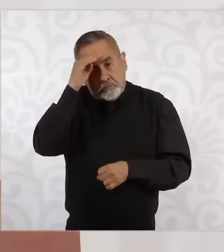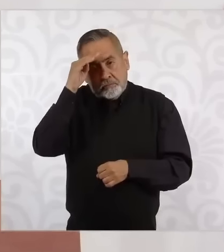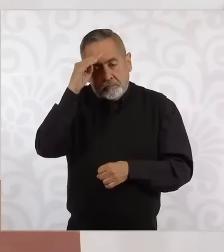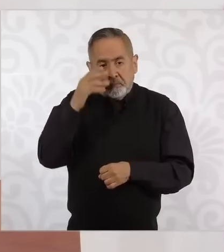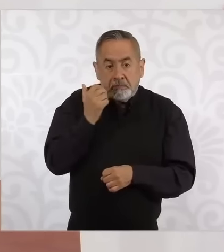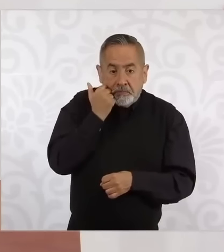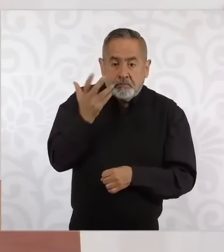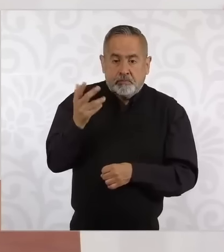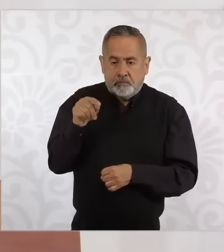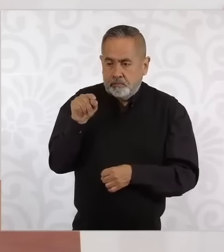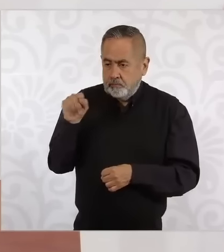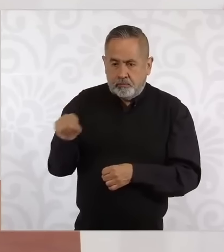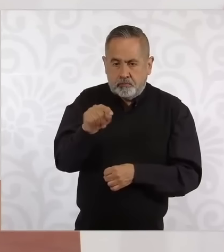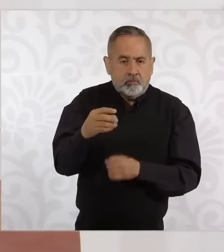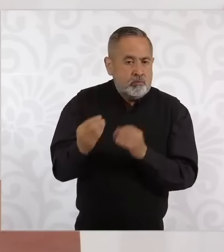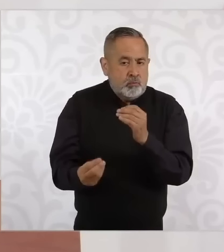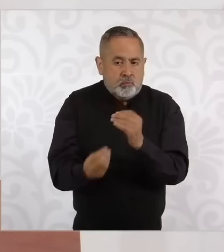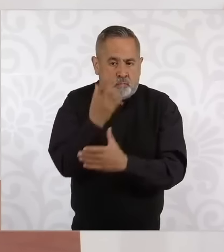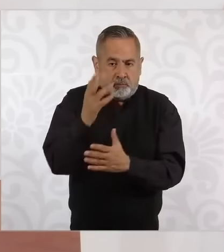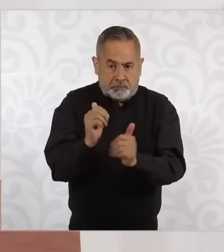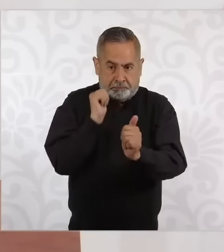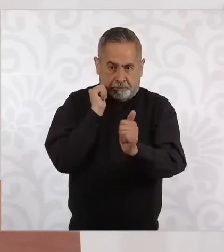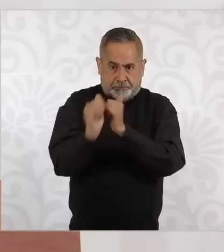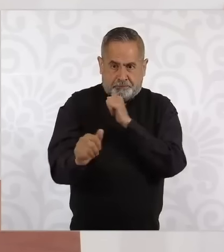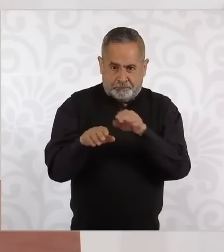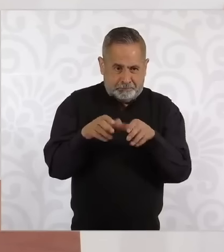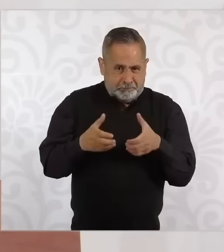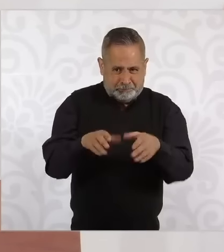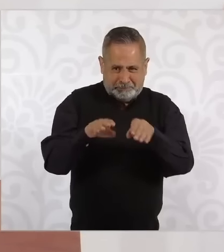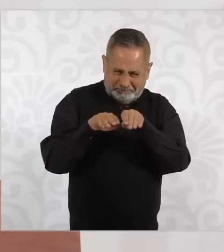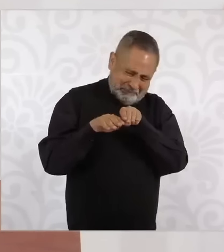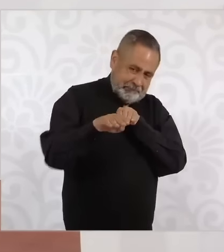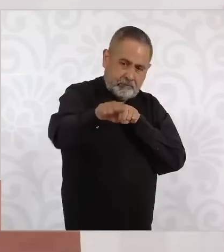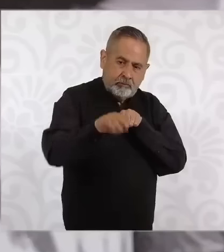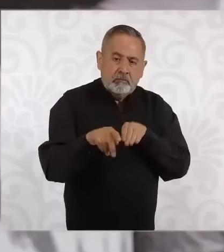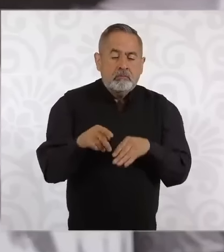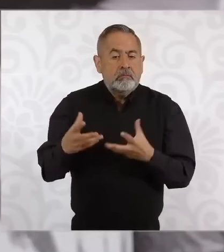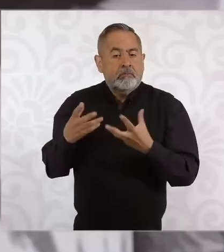eh estas nuevas autopistas formen parte del Fondo Nacional de Infraestructura. Aquí lo bueno es que